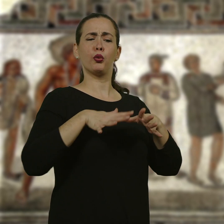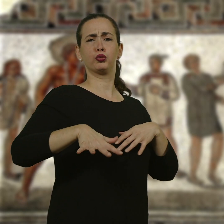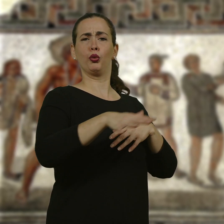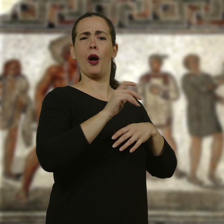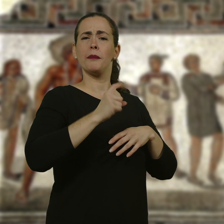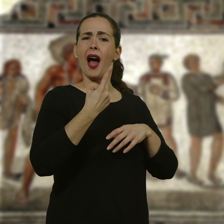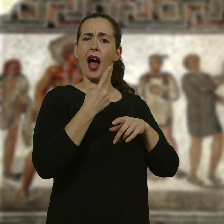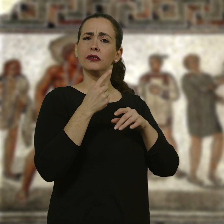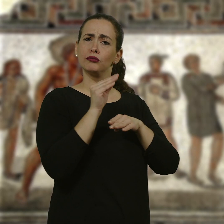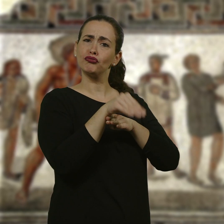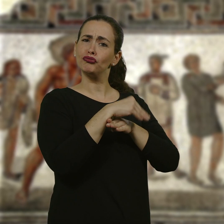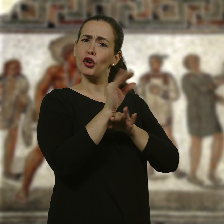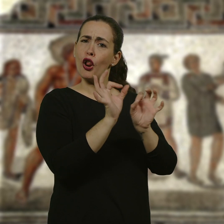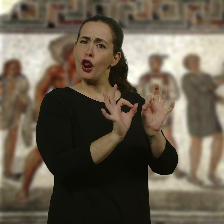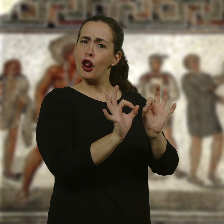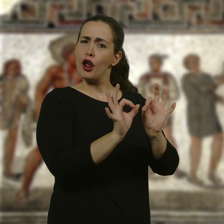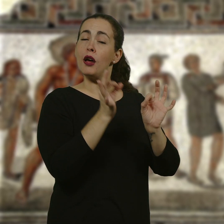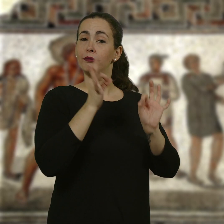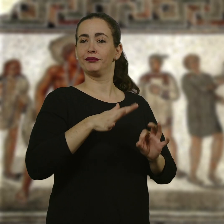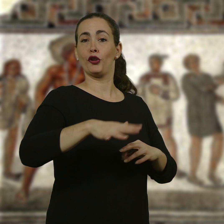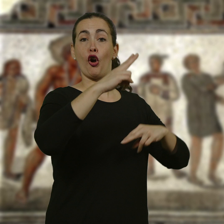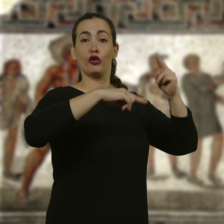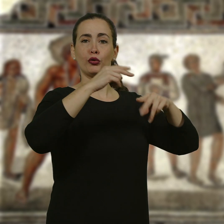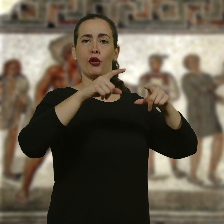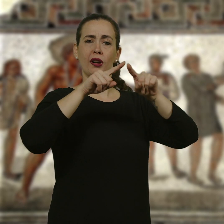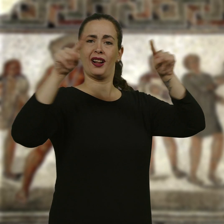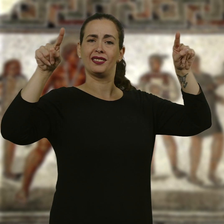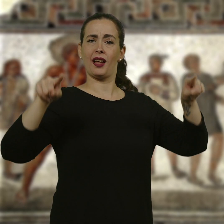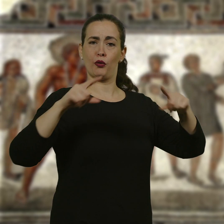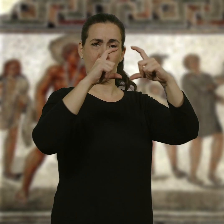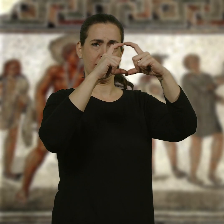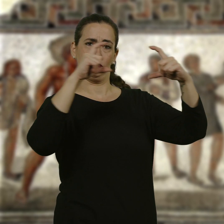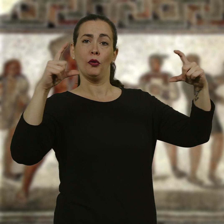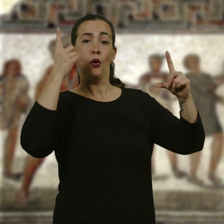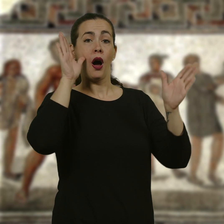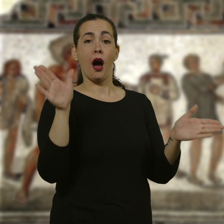L’estructura més ben conservada era una construcció rectangular d’una sola habitació,